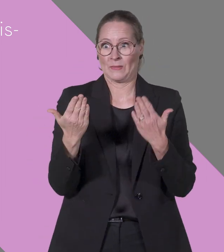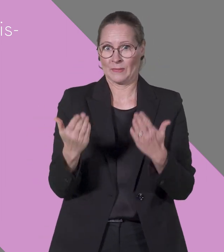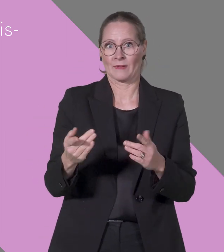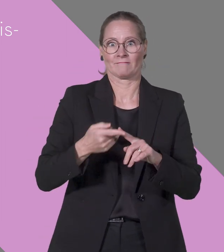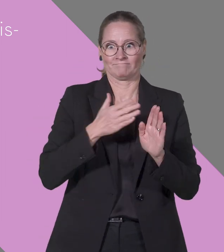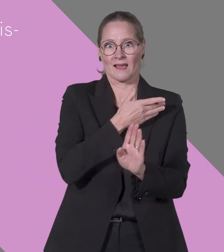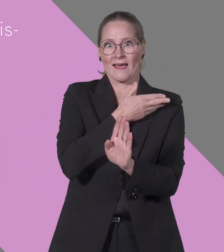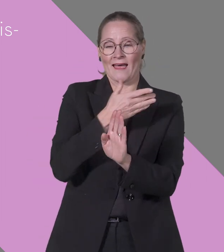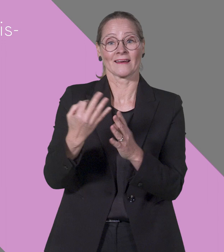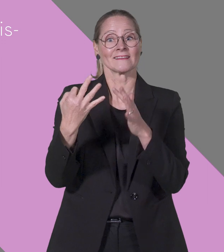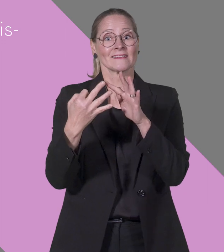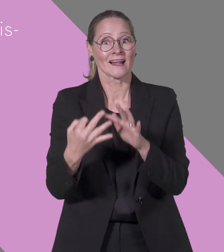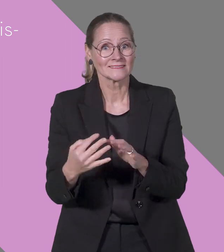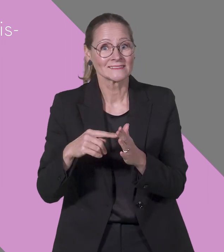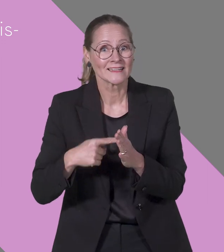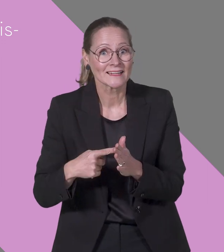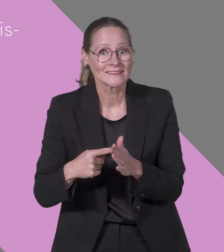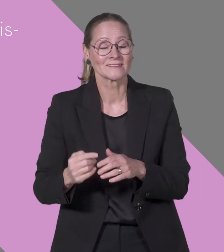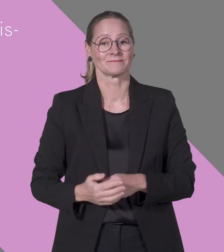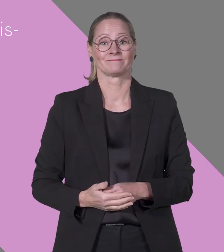järjestetään nyt kahdeksatta kertaa.